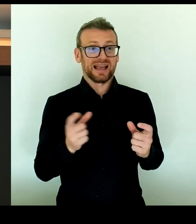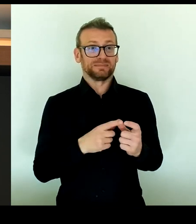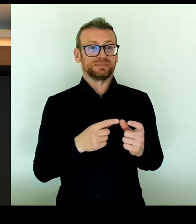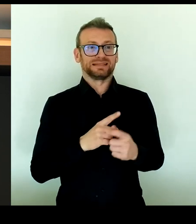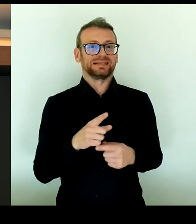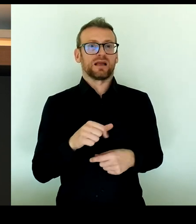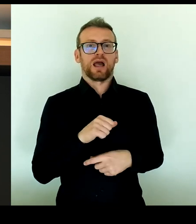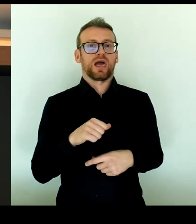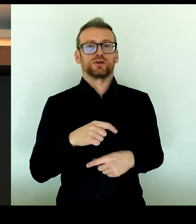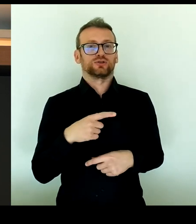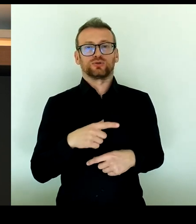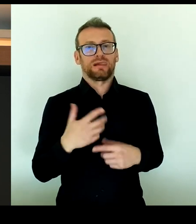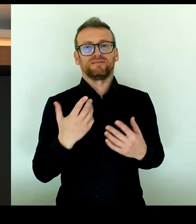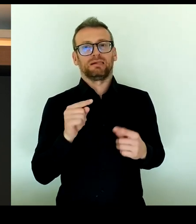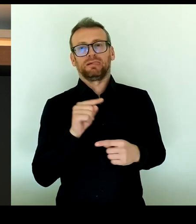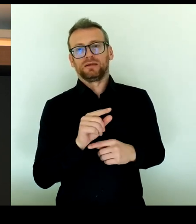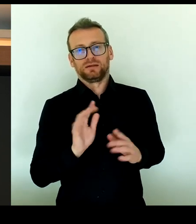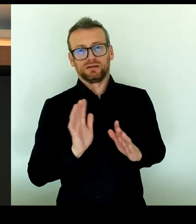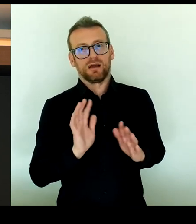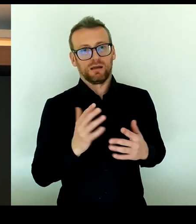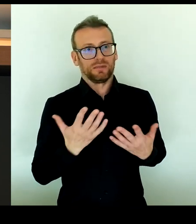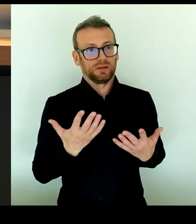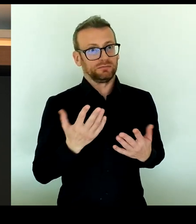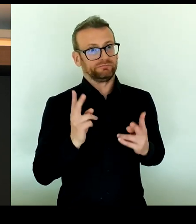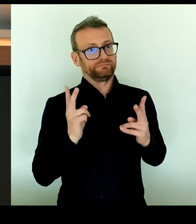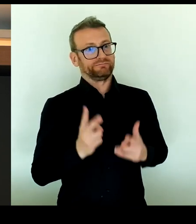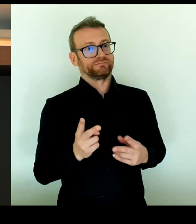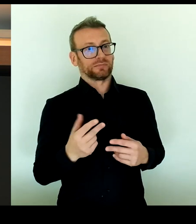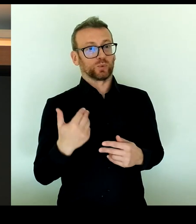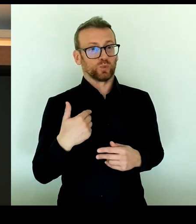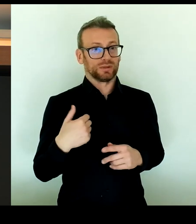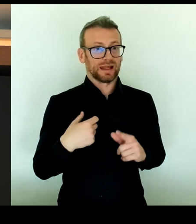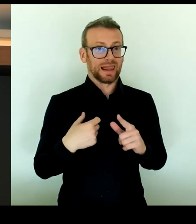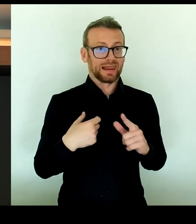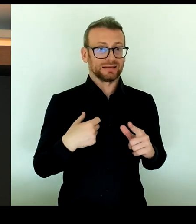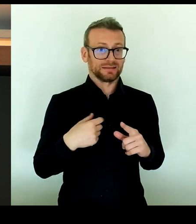ich muss Ihnen nicht sagen, die Welt hat sich seit 2010 weitergedreht.